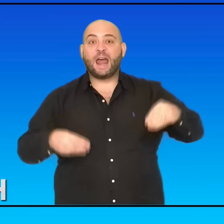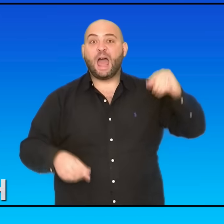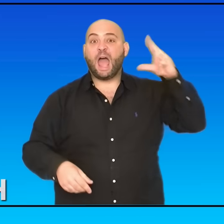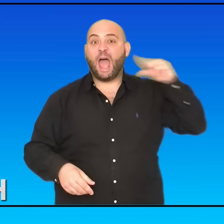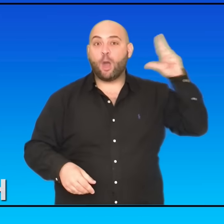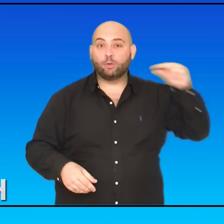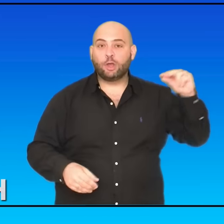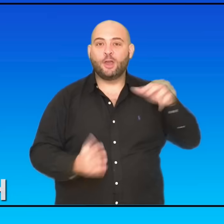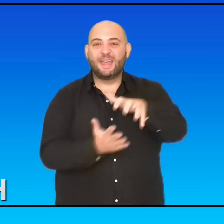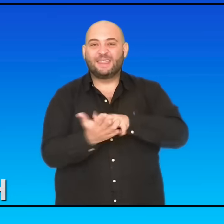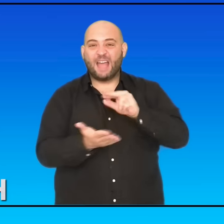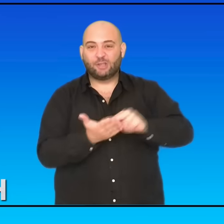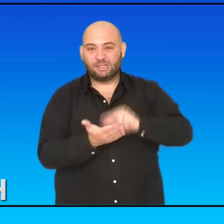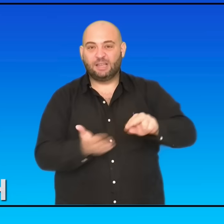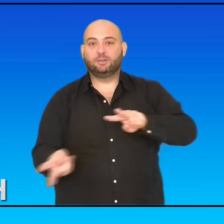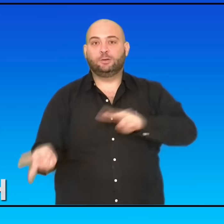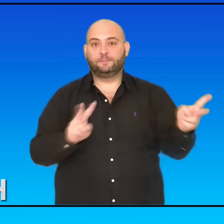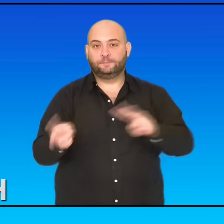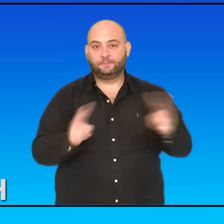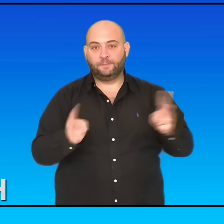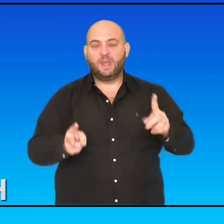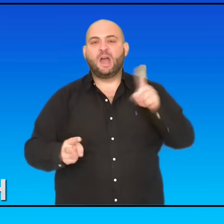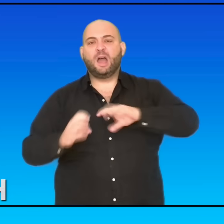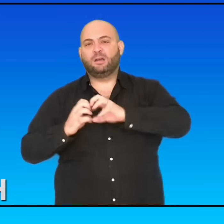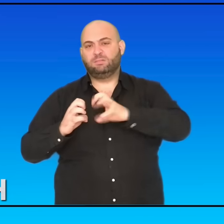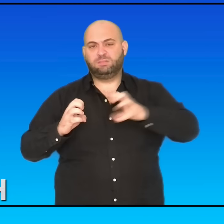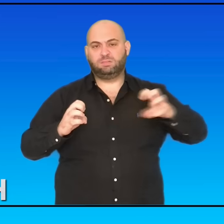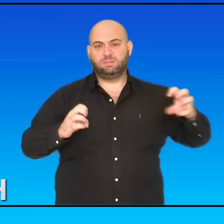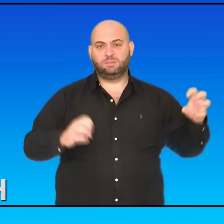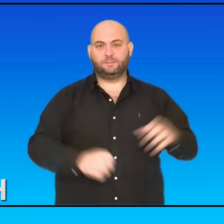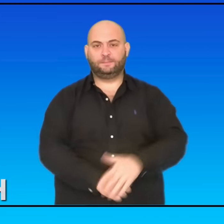la traduzione dei materiali audio e dei testi scritti e vari...